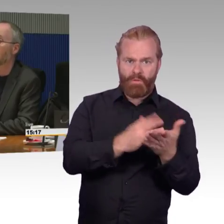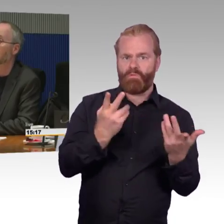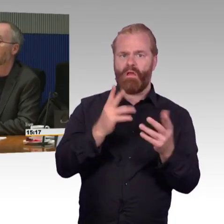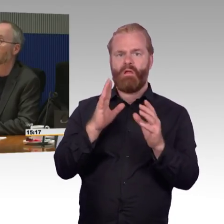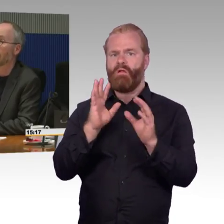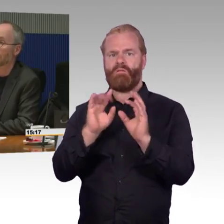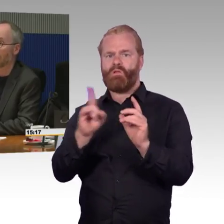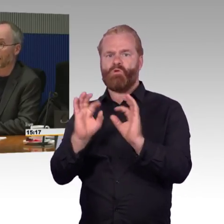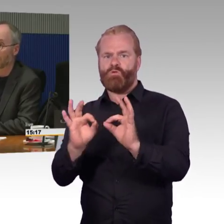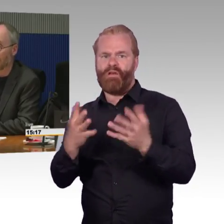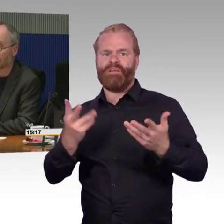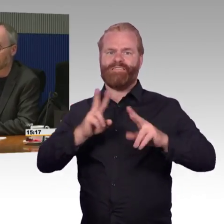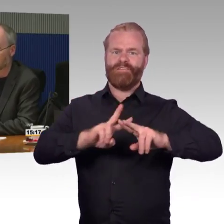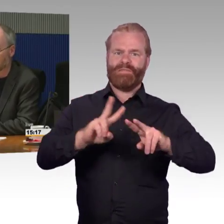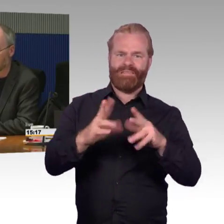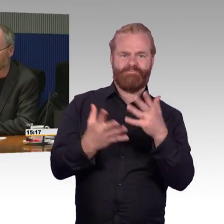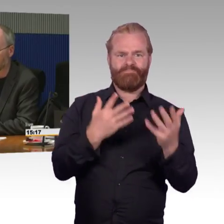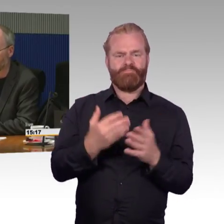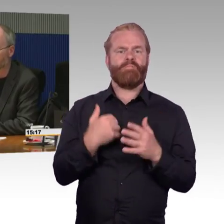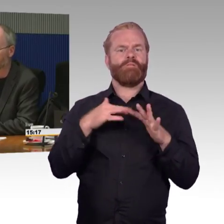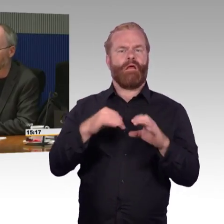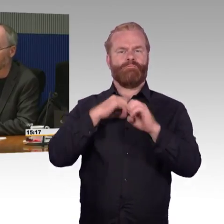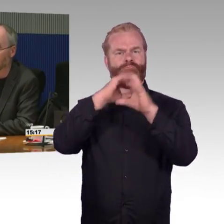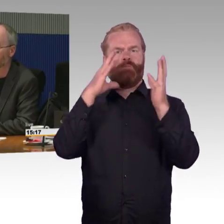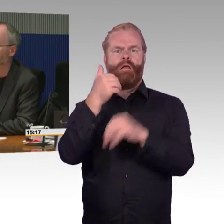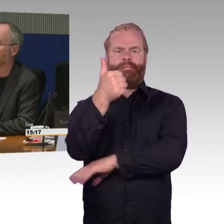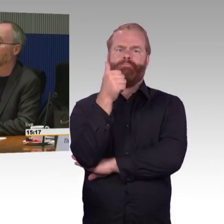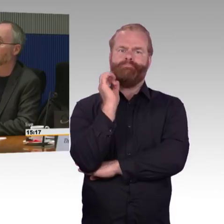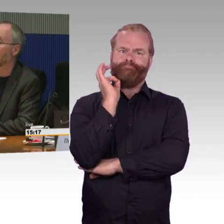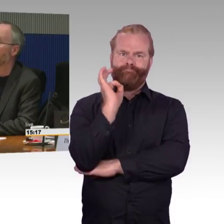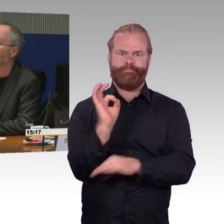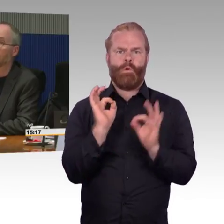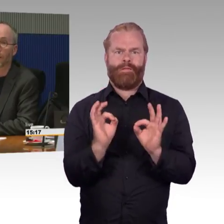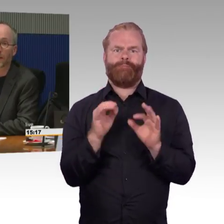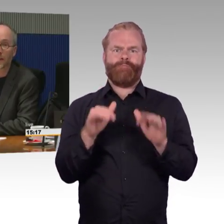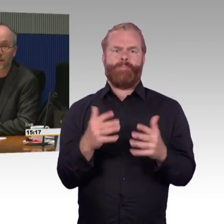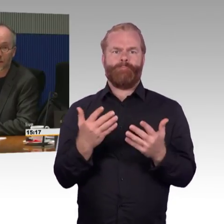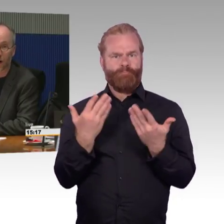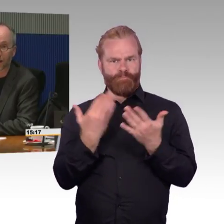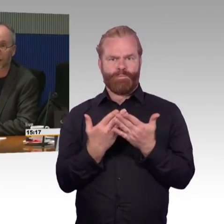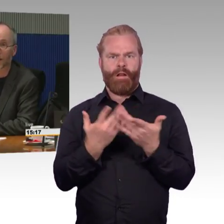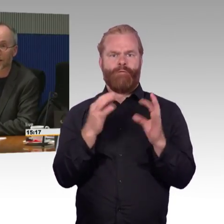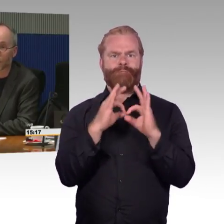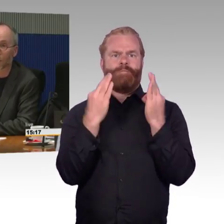Sondern das Kind saß dann an dem Platz, der für Rollstuhlfahrer vorgesehen ist und die Familie saß woanders,